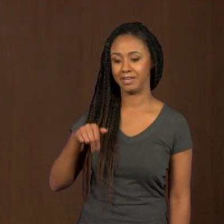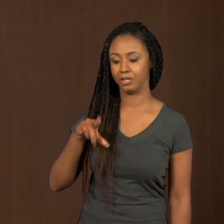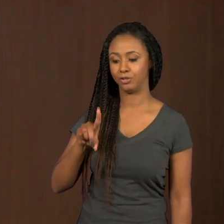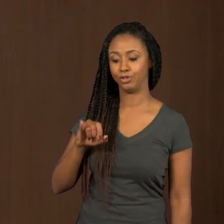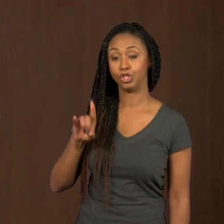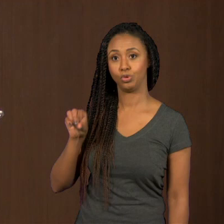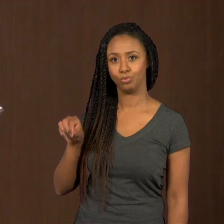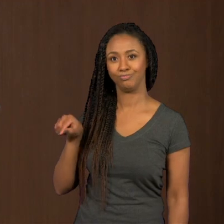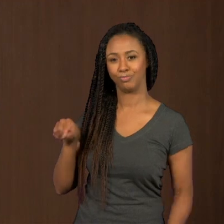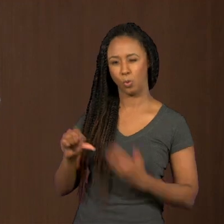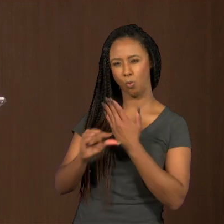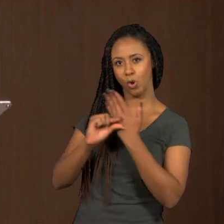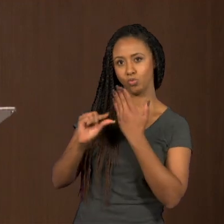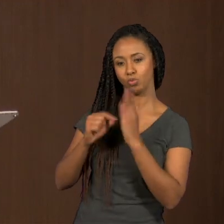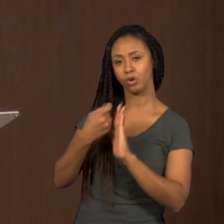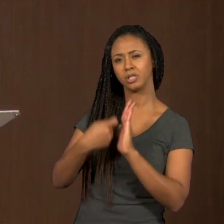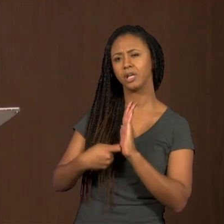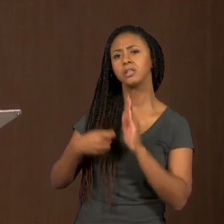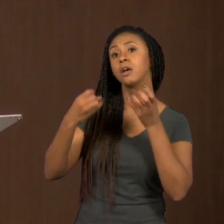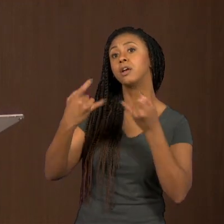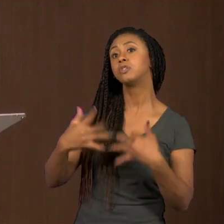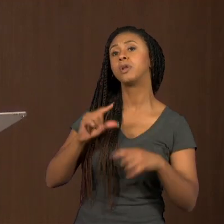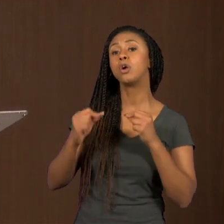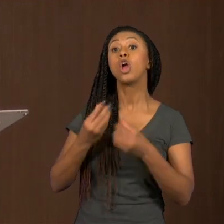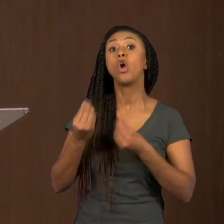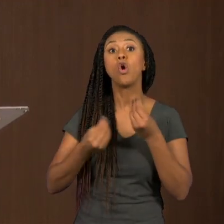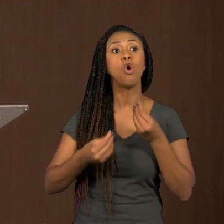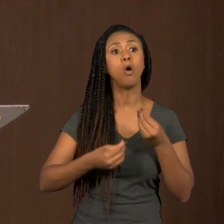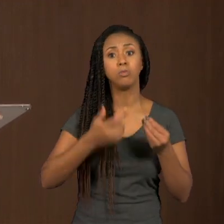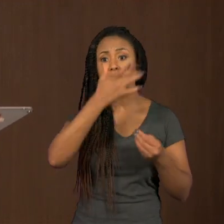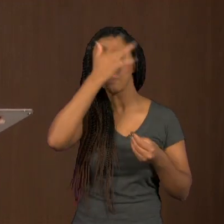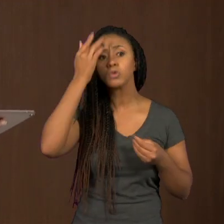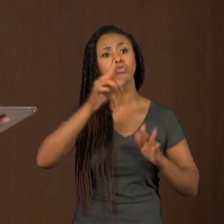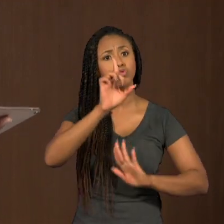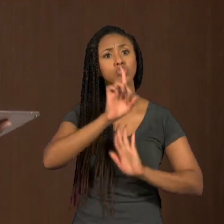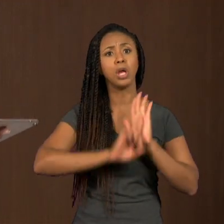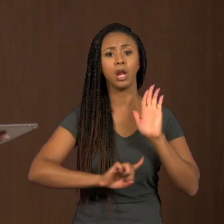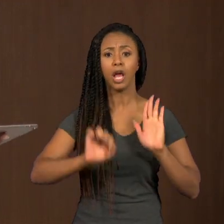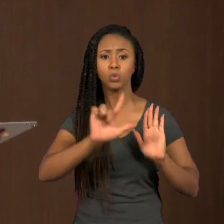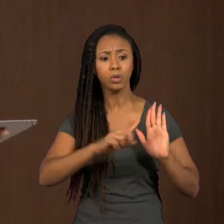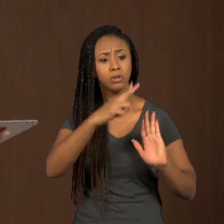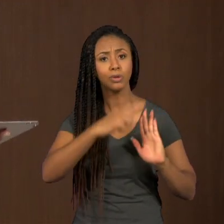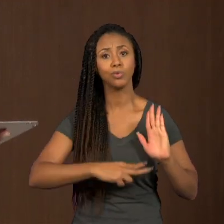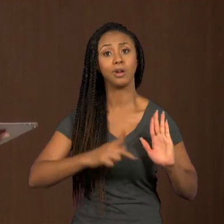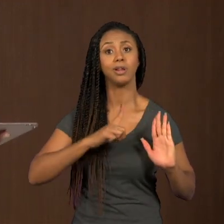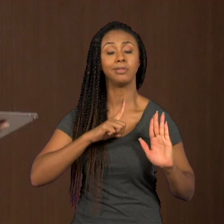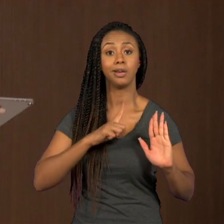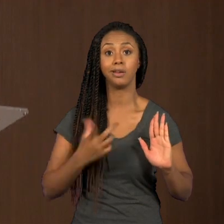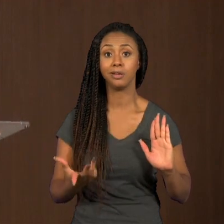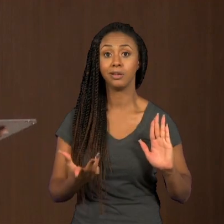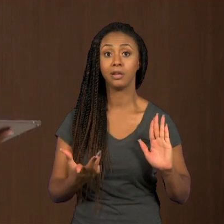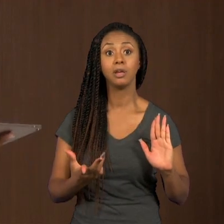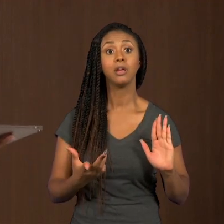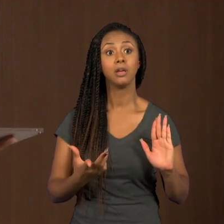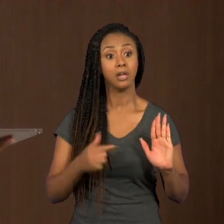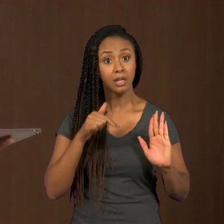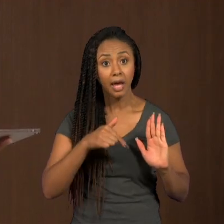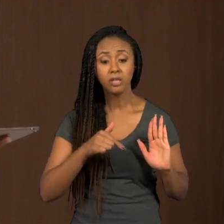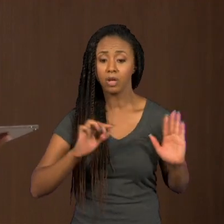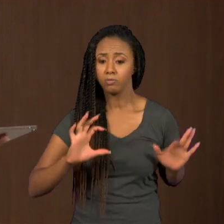SOBRE O DIREITO À LITERATURA E COMO ISSO SE INSERE NOS DIREITOS HUMANOS, AQUILO QUE EU QUERO